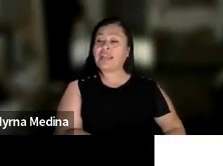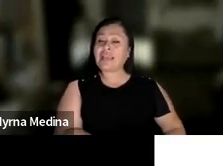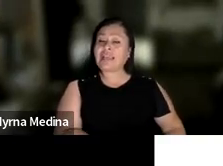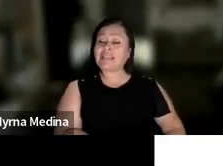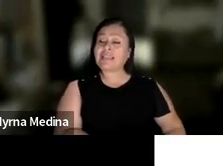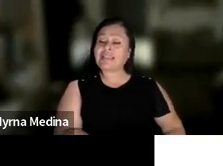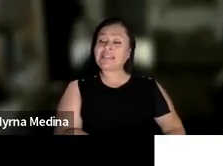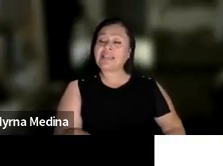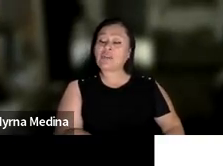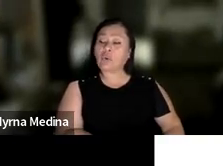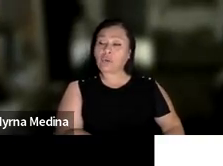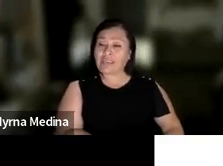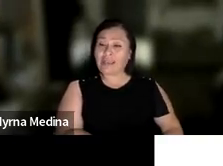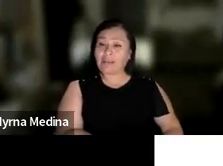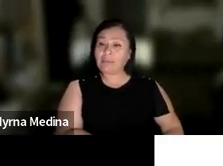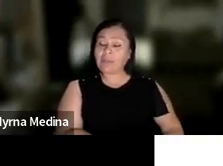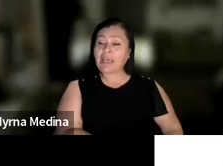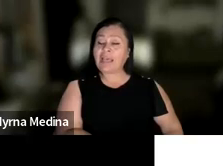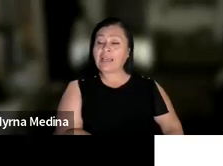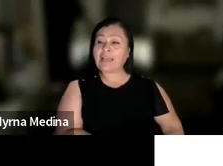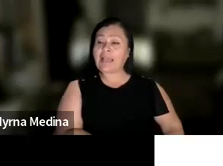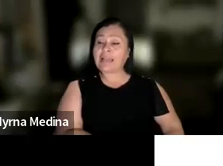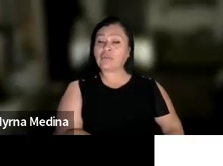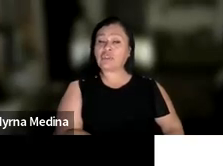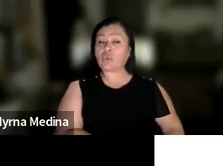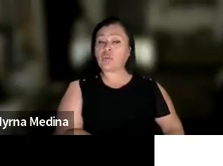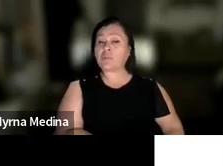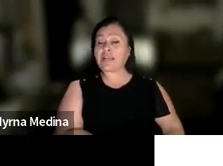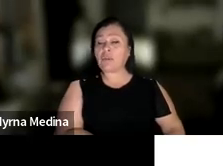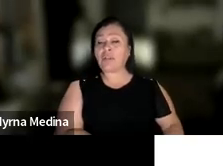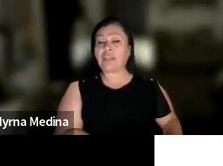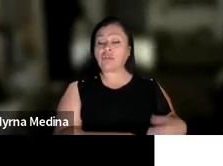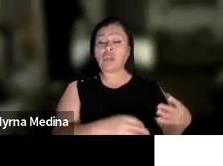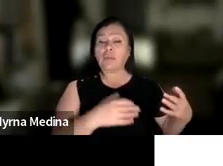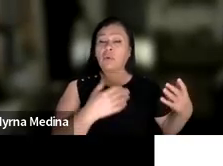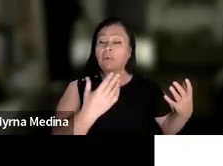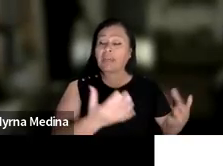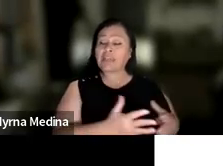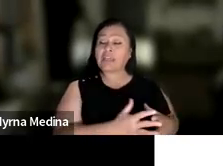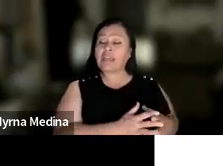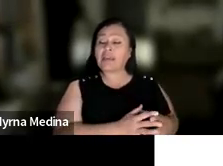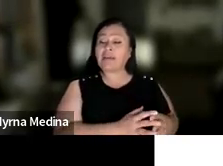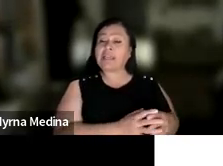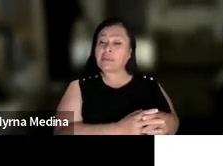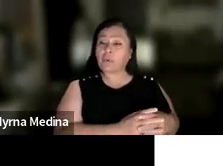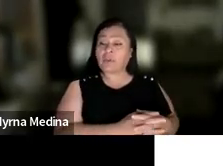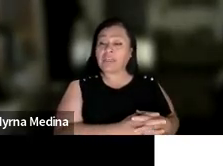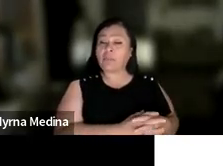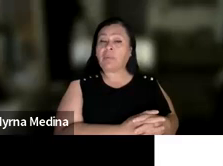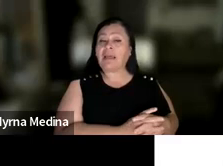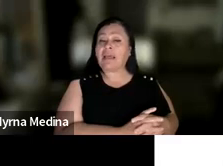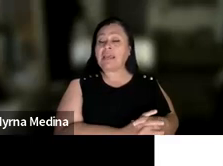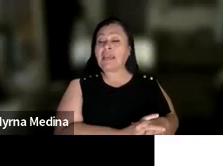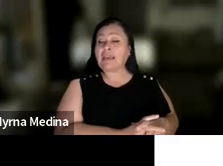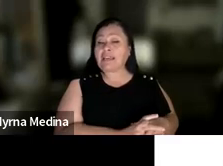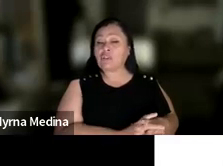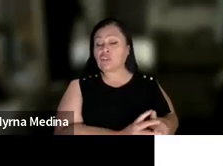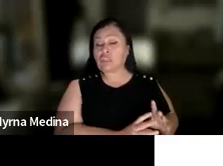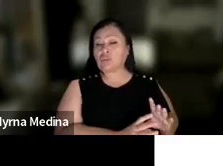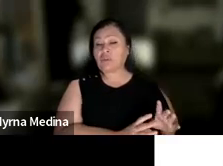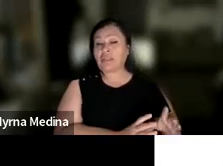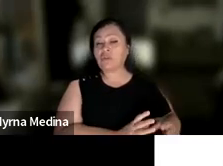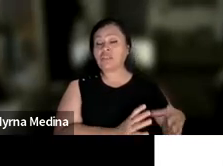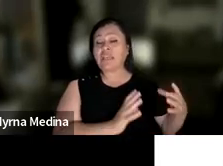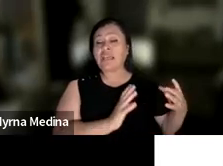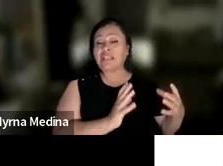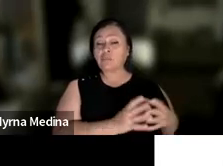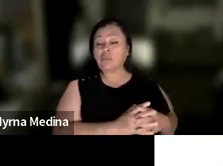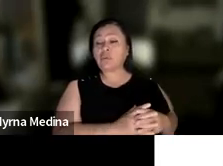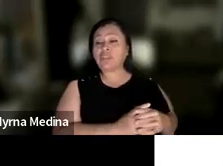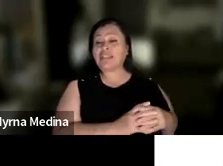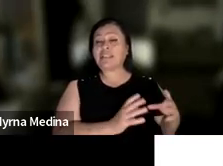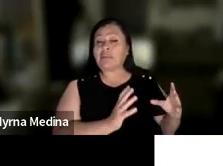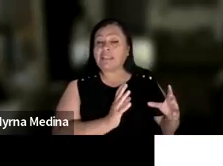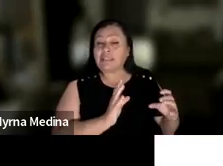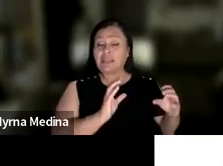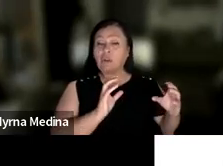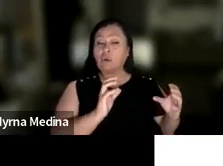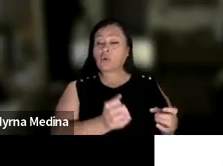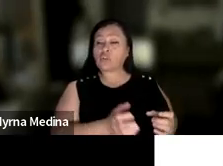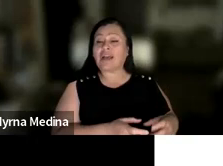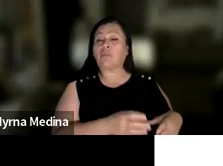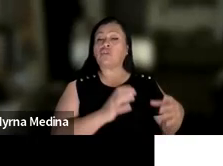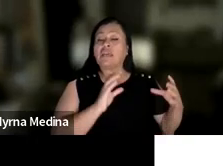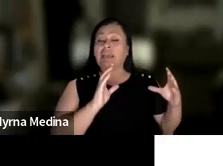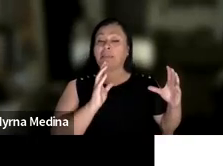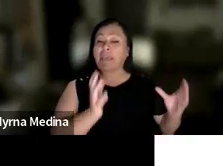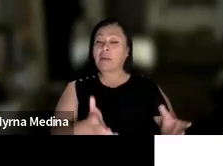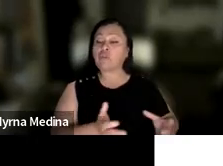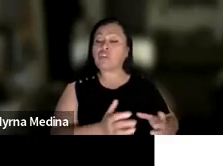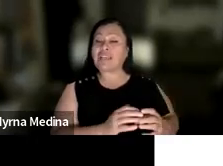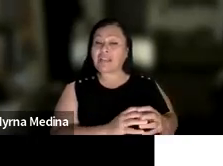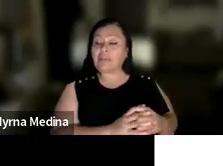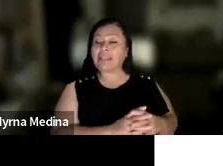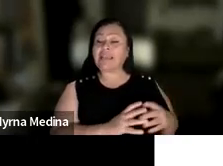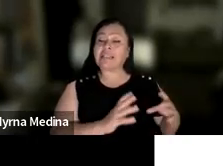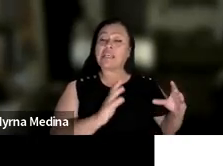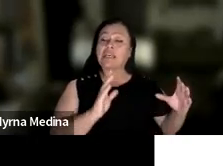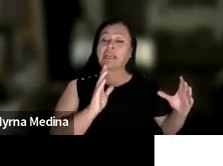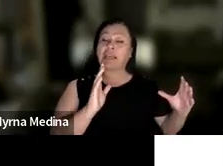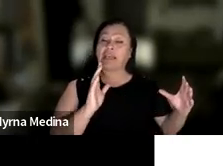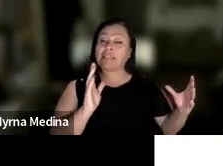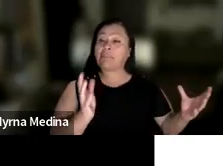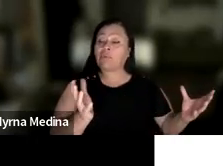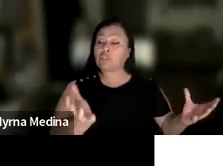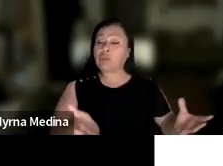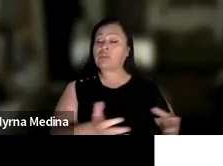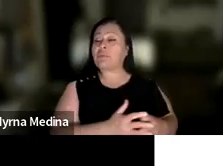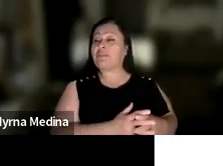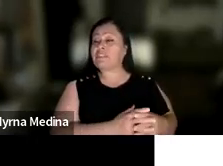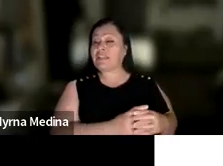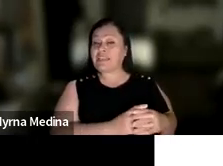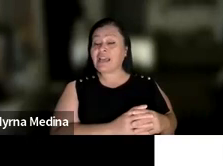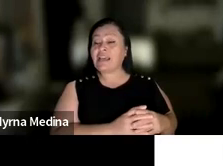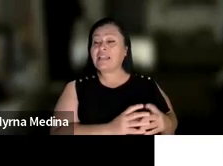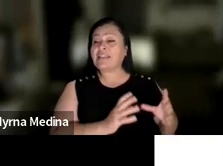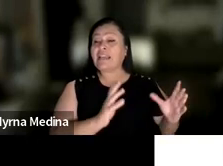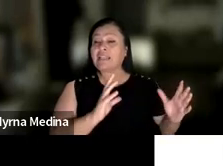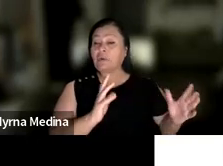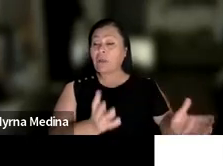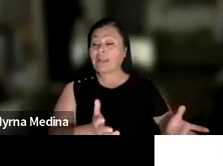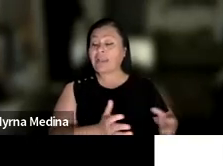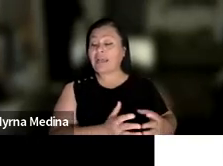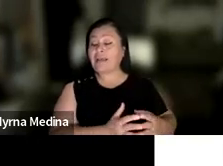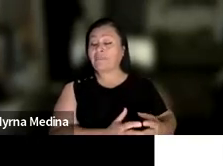Entonces ellos, si ustedes gustan entrar al Centro Nacional de soroceguera, se les va a estar poniendo por lo pronto en el chat estos enlaces para que los tengan nada mano verdad también en la colisión del síndrome de asher registrarse con ellos ellos hacen mucha investigación sobre este síndrome que son beneficiosos las nuevas cosas que están saliendo Entonces nosotros queremos estar al día ¿verdad?